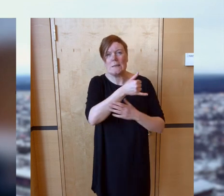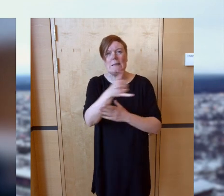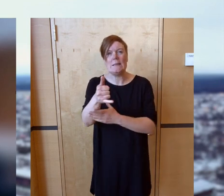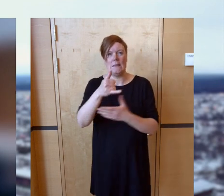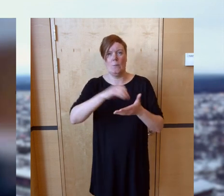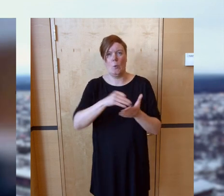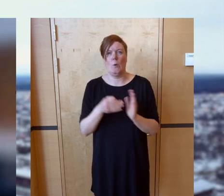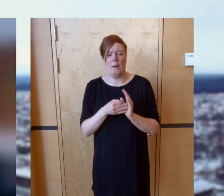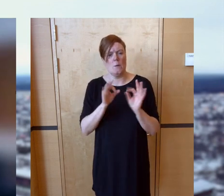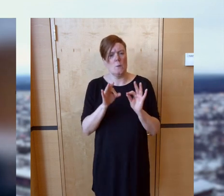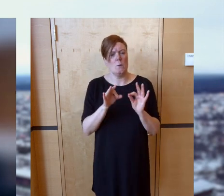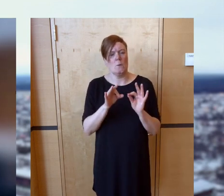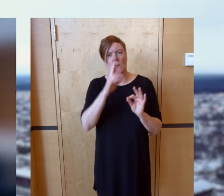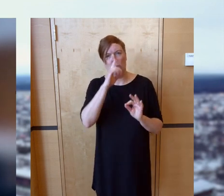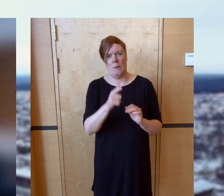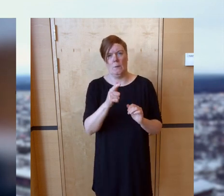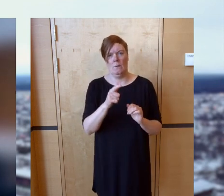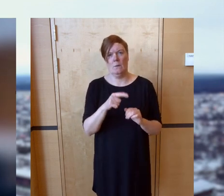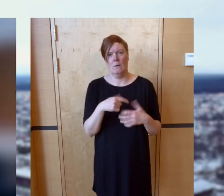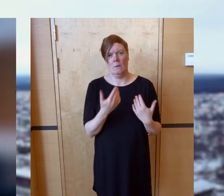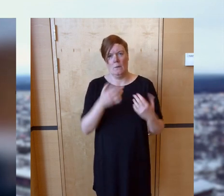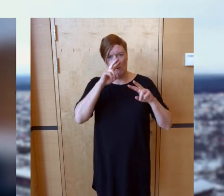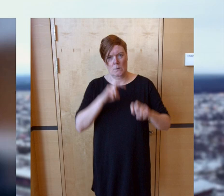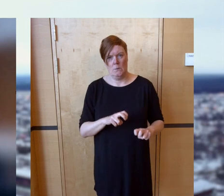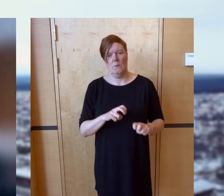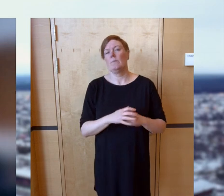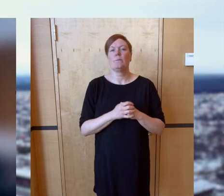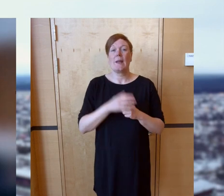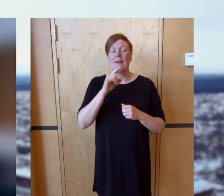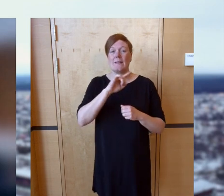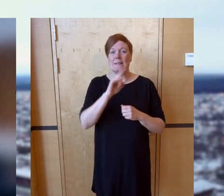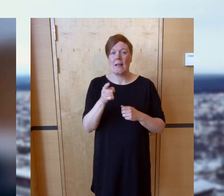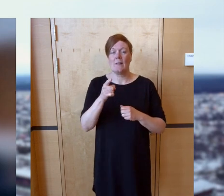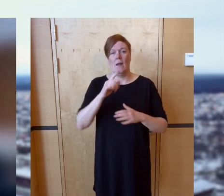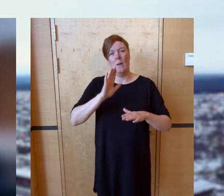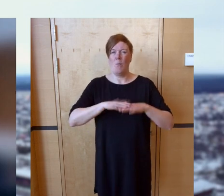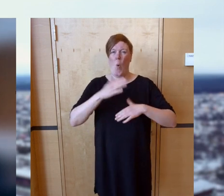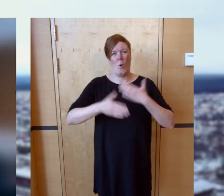Sedan har vi pågående granskning Hamnens investering